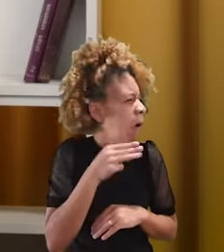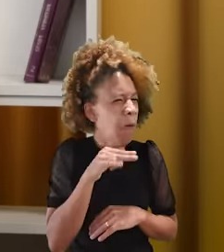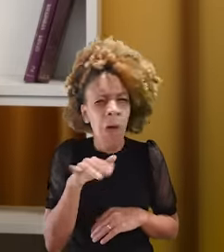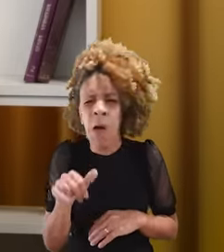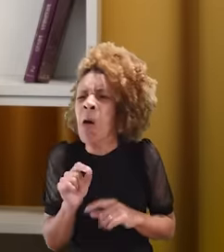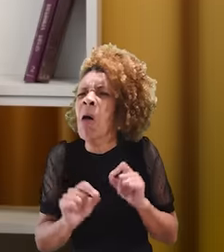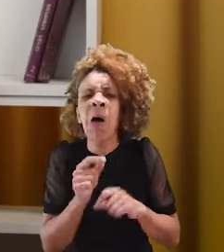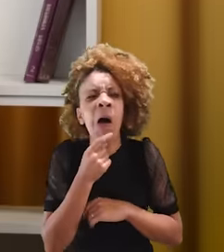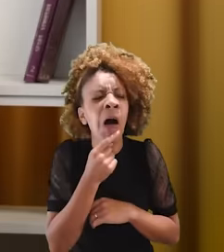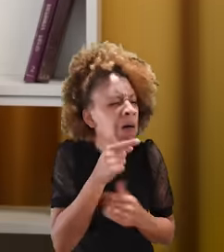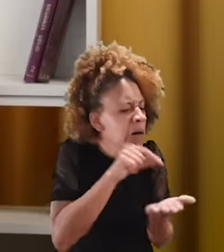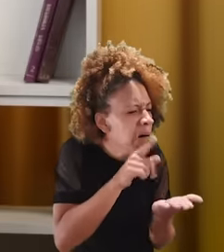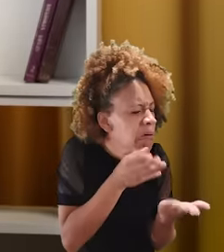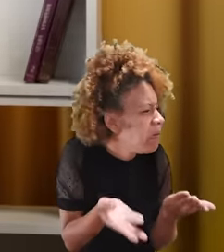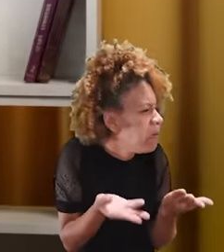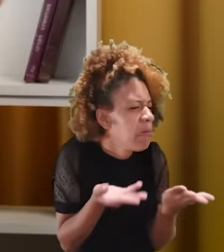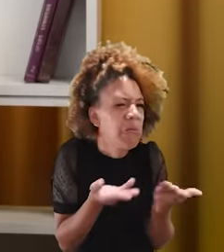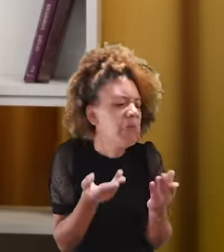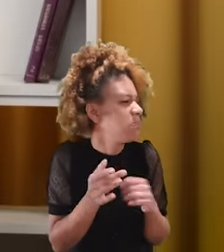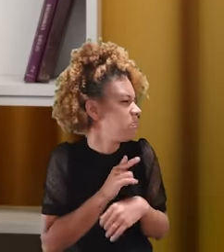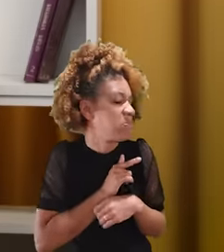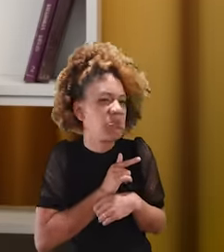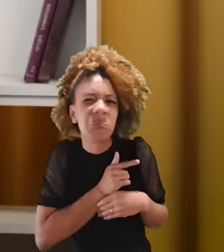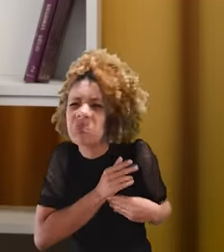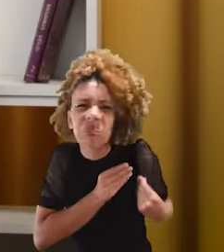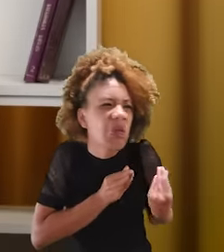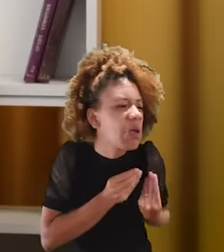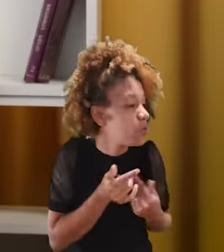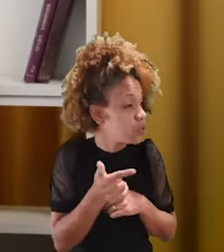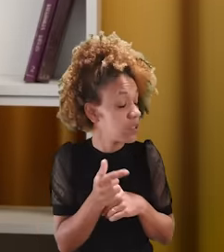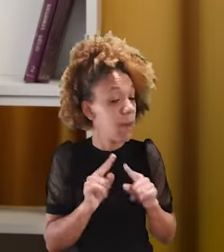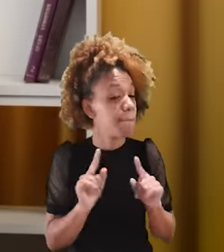é que é que que é isso o cara tá se comendo o cara não entende e aí faz ele se afastar de um